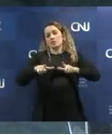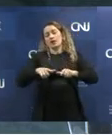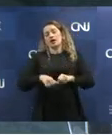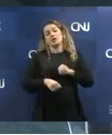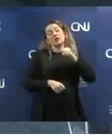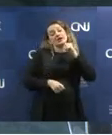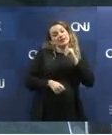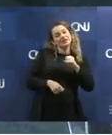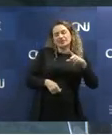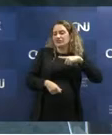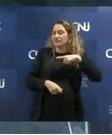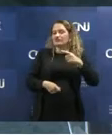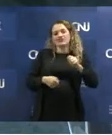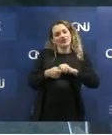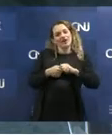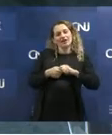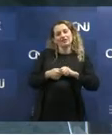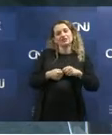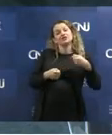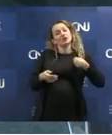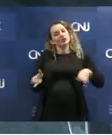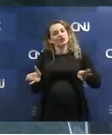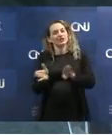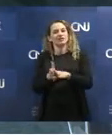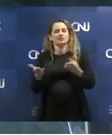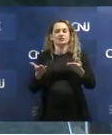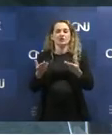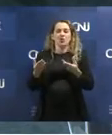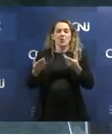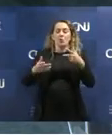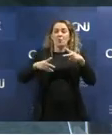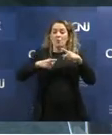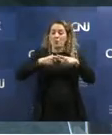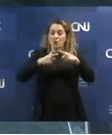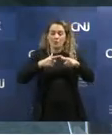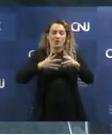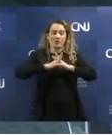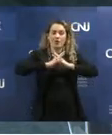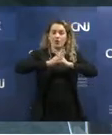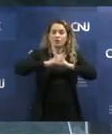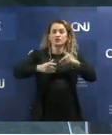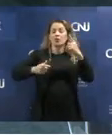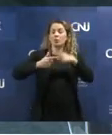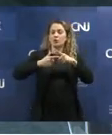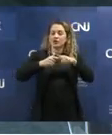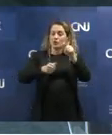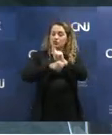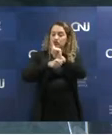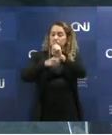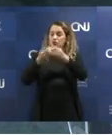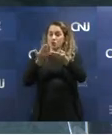Obviamente, chegamos a um momento de caos. Cabe ao gestor maior, que é o corregedor.